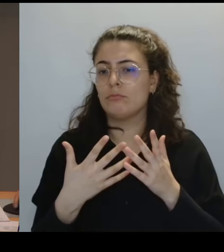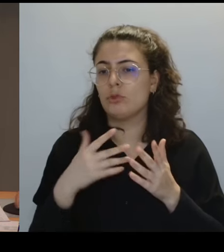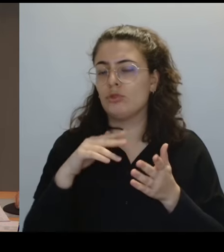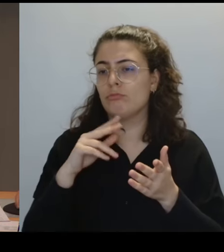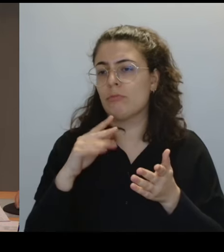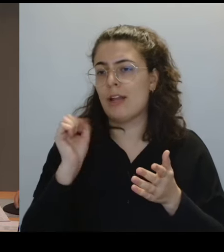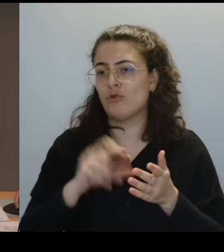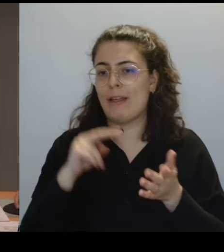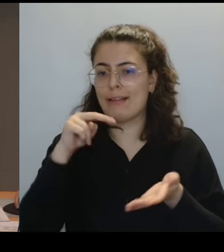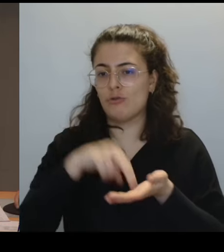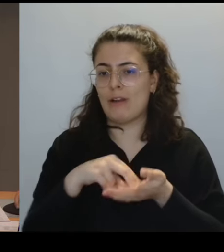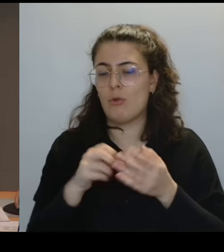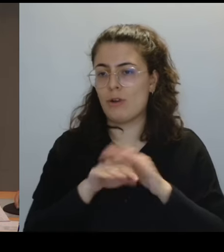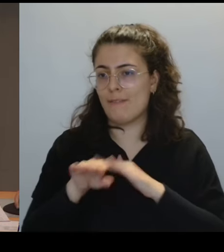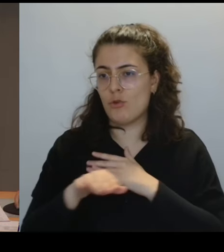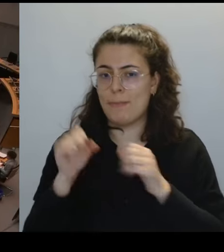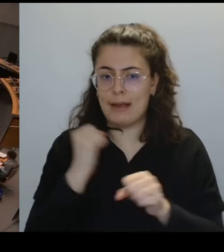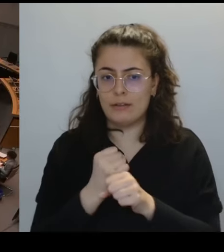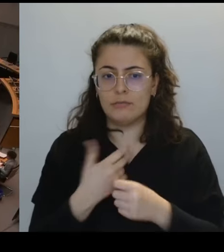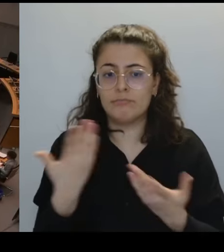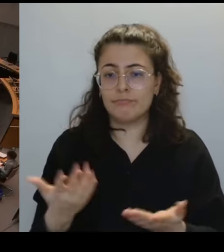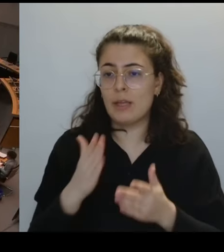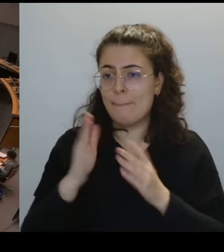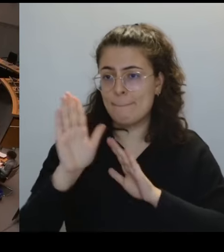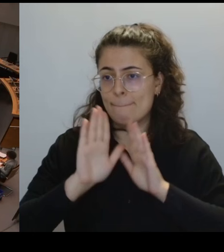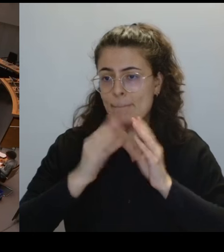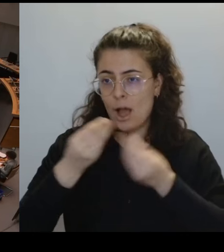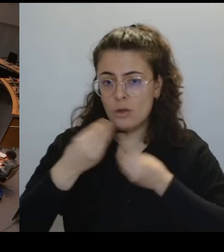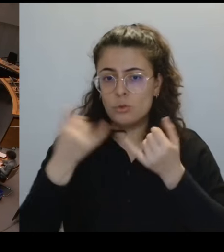Bitte schön, Frau Abgeordnete Eralp. Sie haben das Wort.